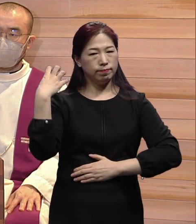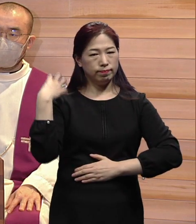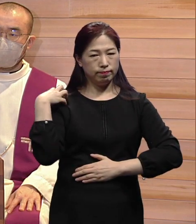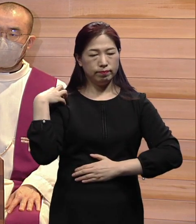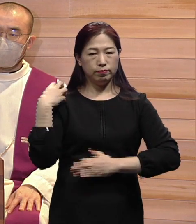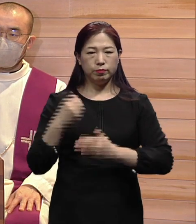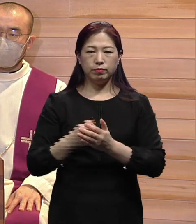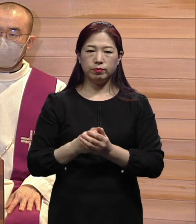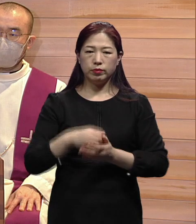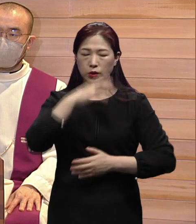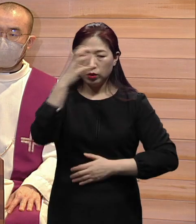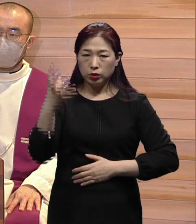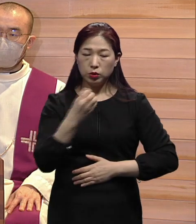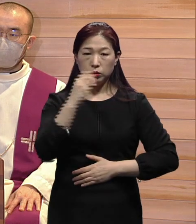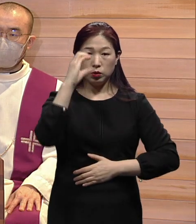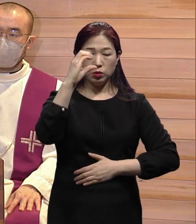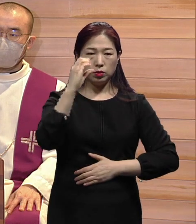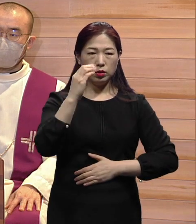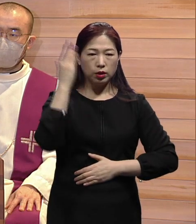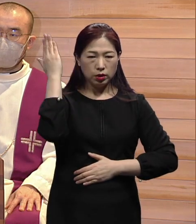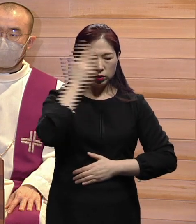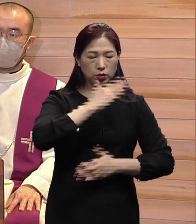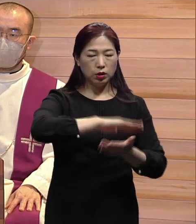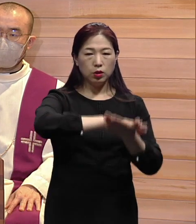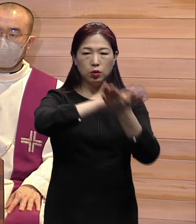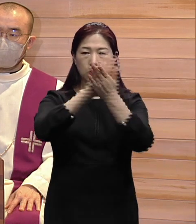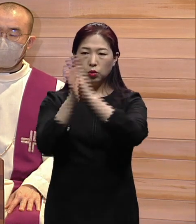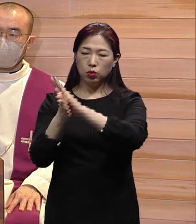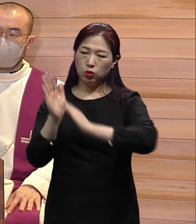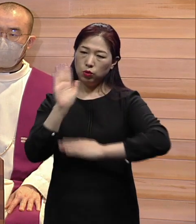성전정화 후 깜짝 놀라 몰려온 유다인들이